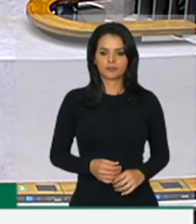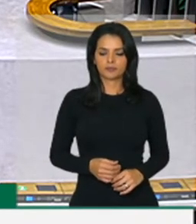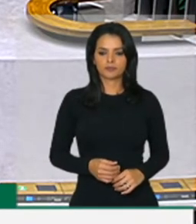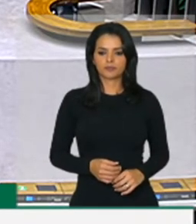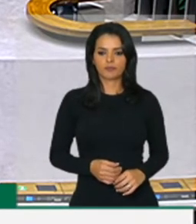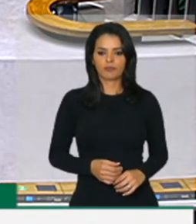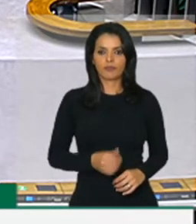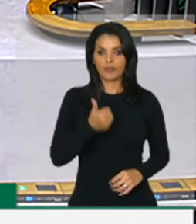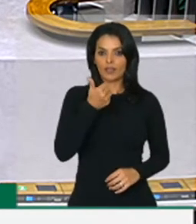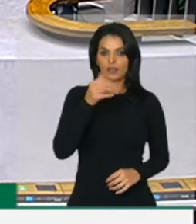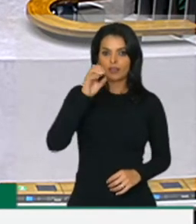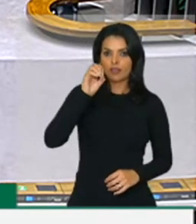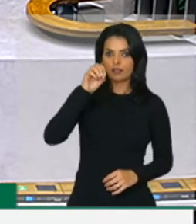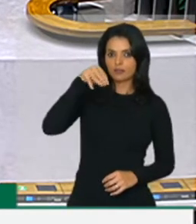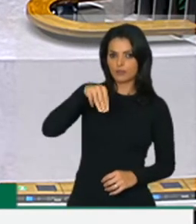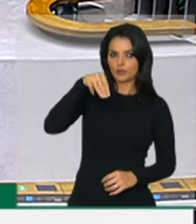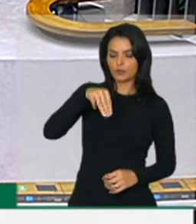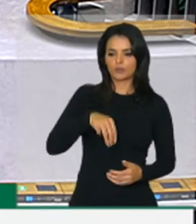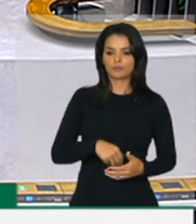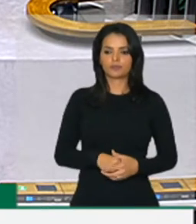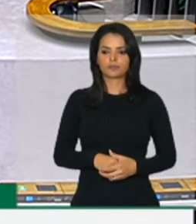TEMPO?! 10 MINUTOS. -- [DEPUTADA]: PRESIDENTE QUANDO FOR OPORTUNO EU QUERIA FALAR PELA